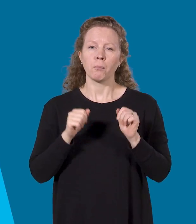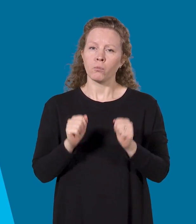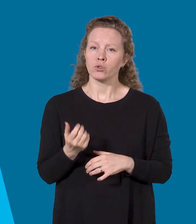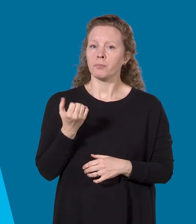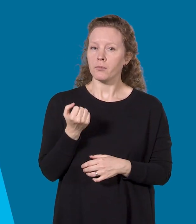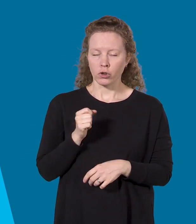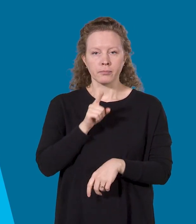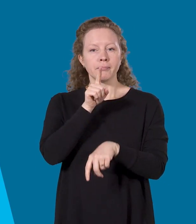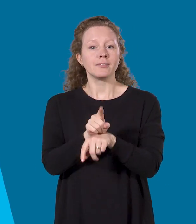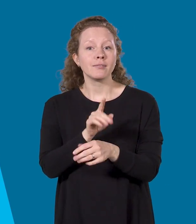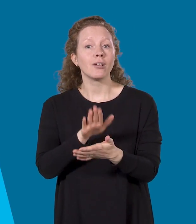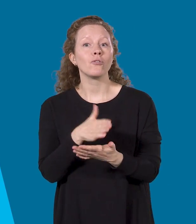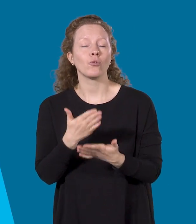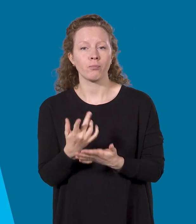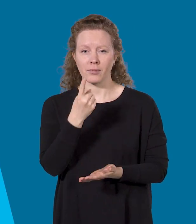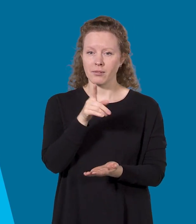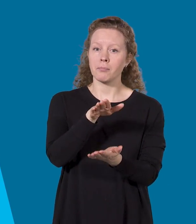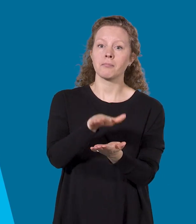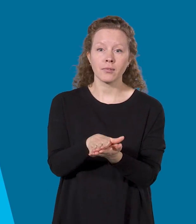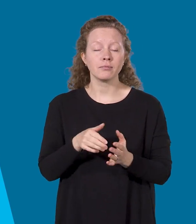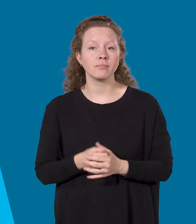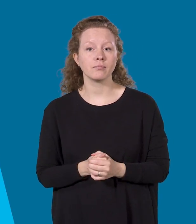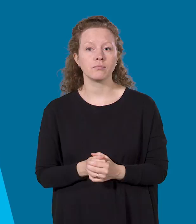Det ska alltid gå att beställa en tolk från ett och samma ställe -